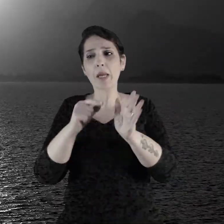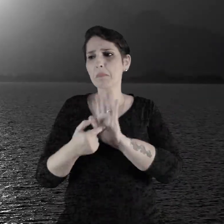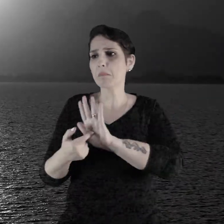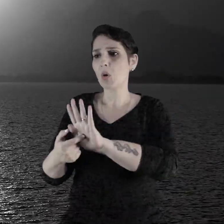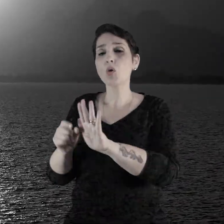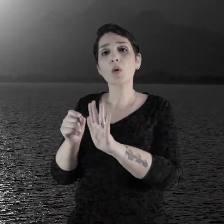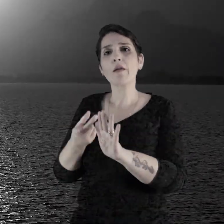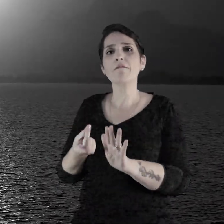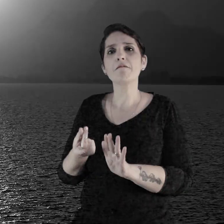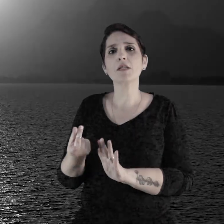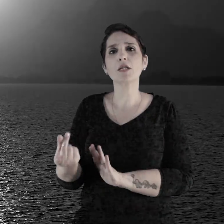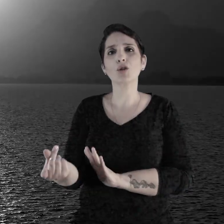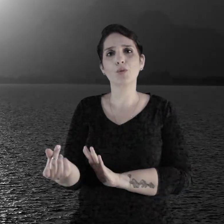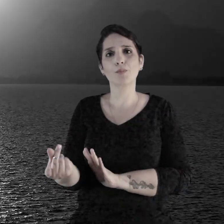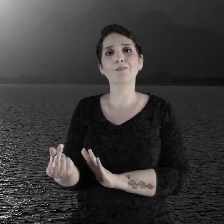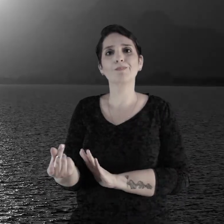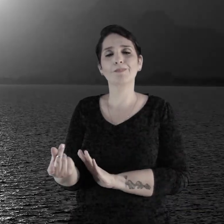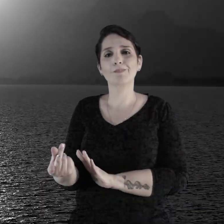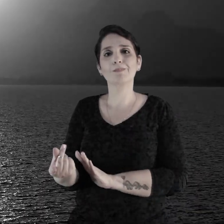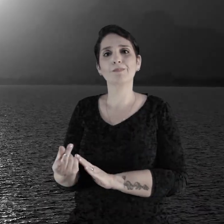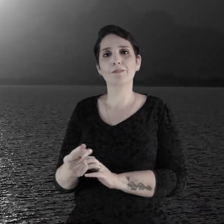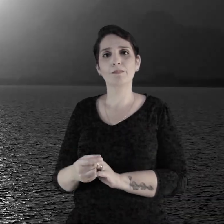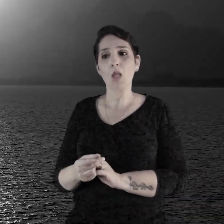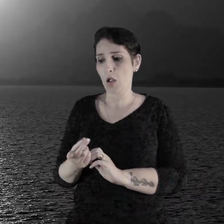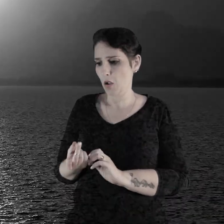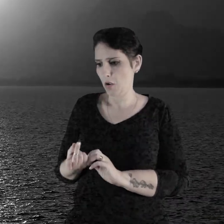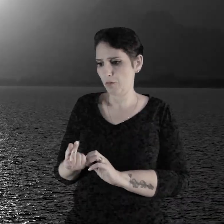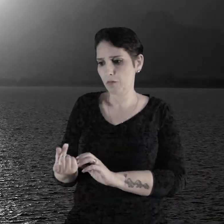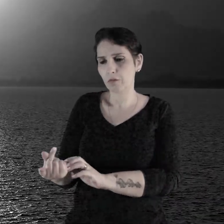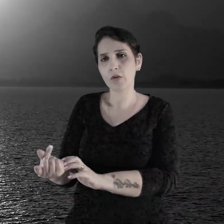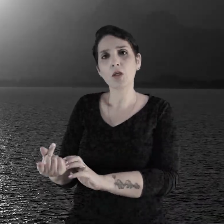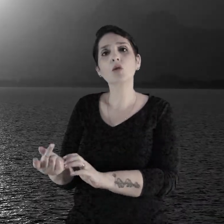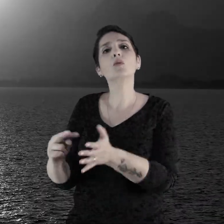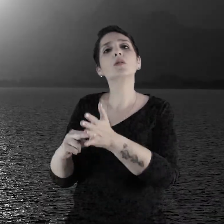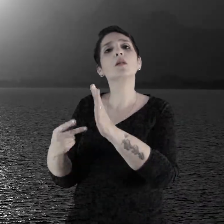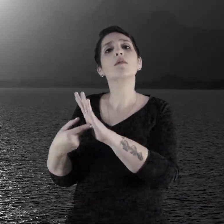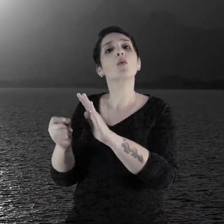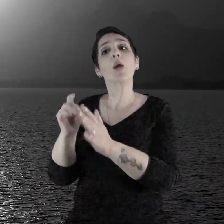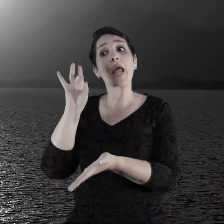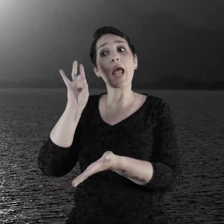O infinito é a realidade última,